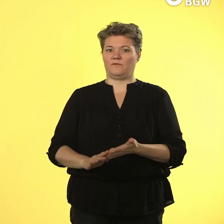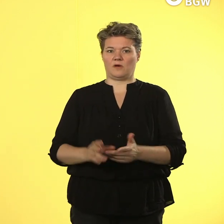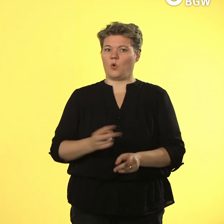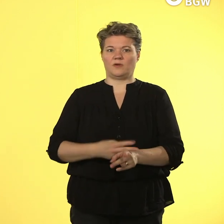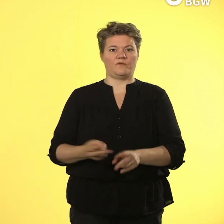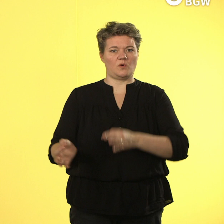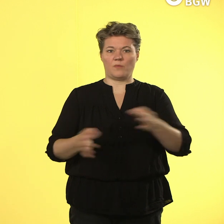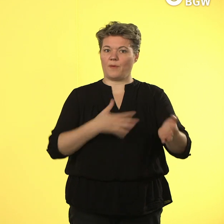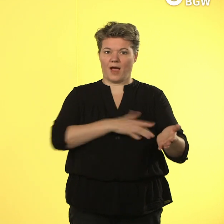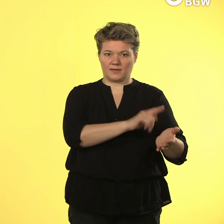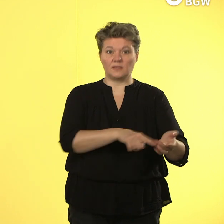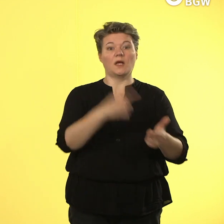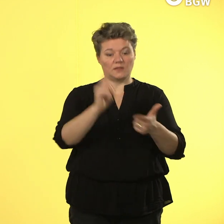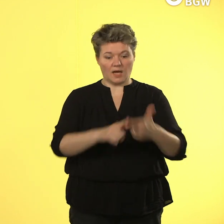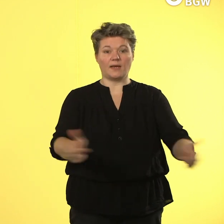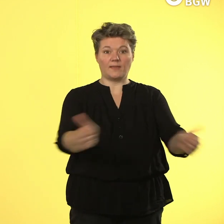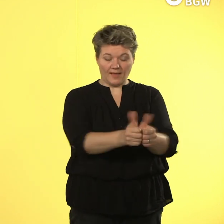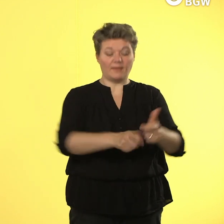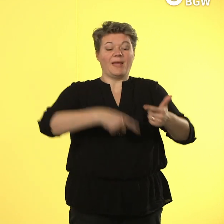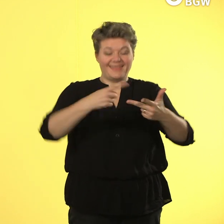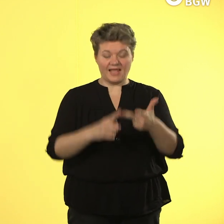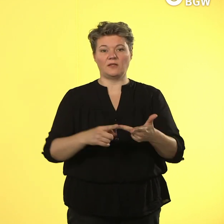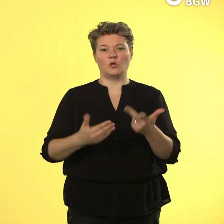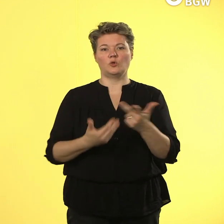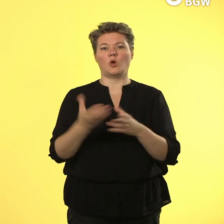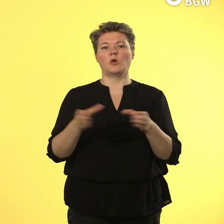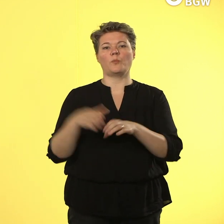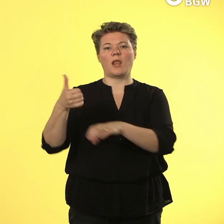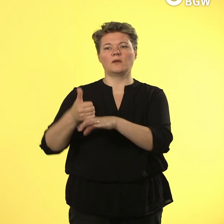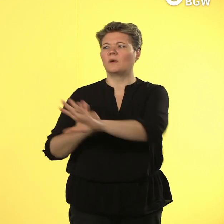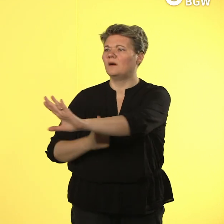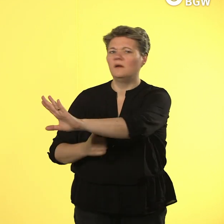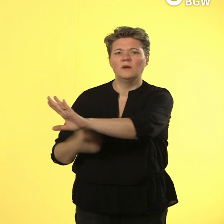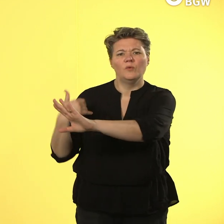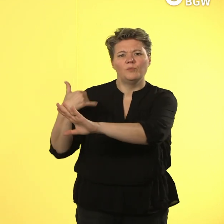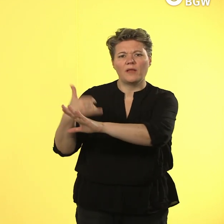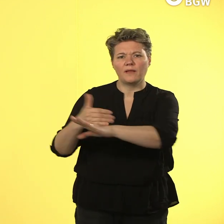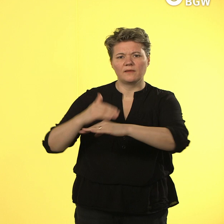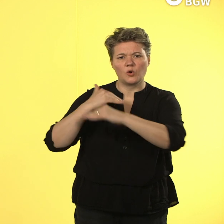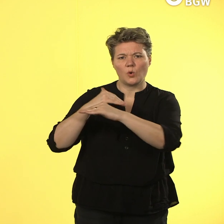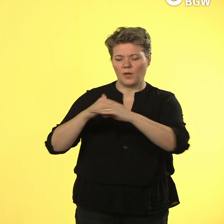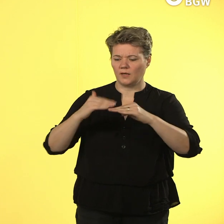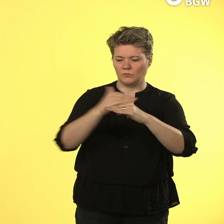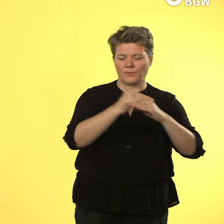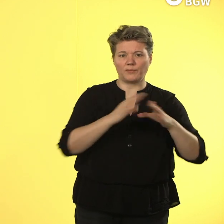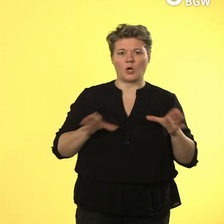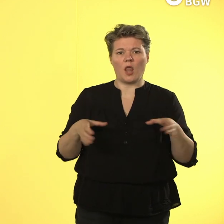Wir waren bis jetzt ein gutes, funktionierendes Kollektiv. Und diese Veränderung, dieser Veränderungsdruck,